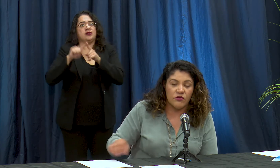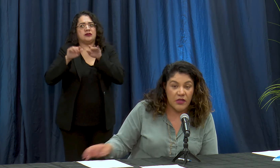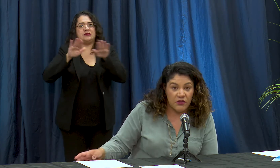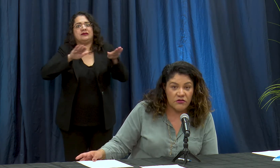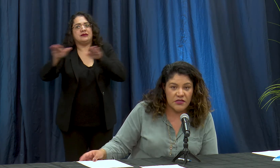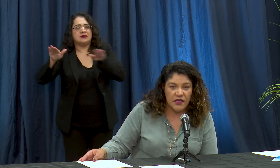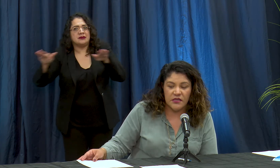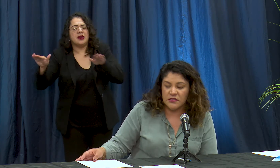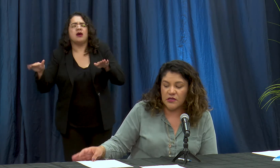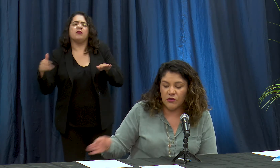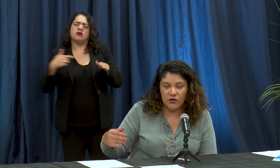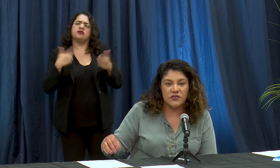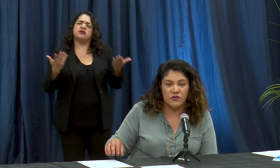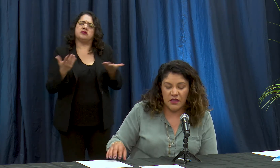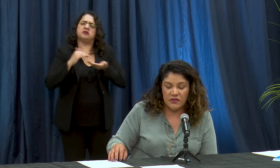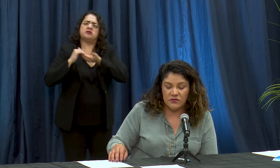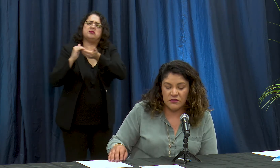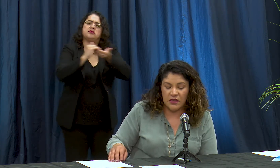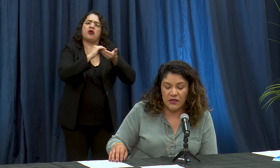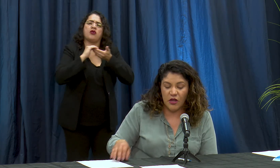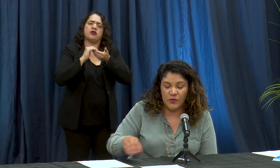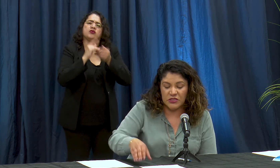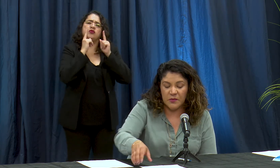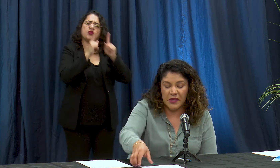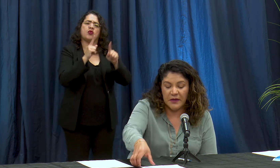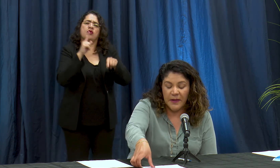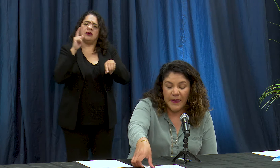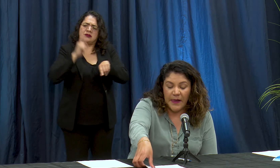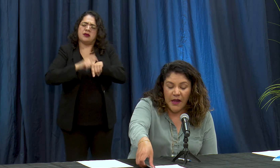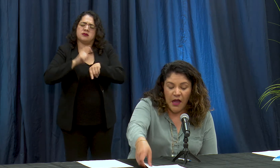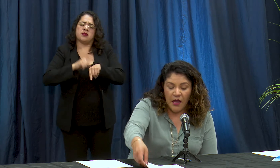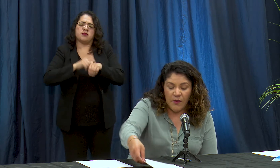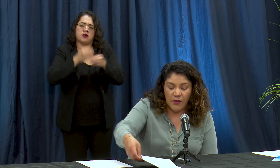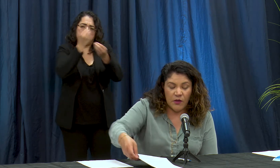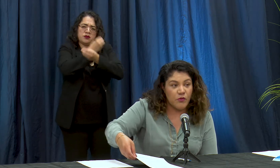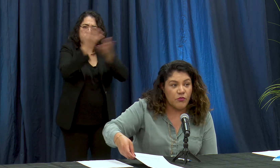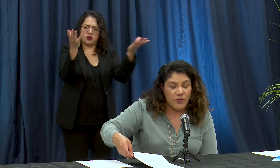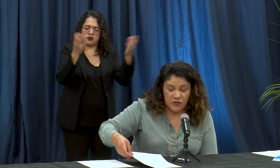condado de los ángeles yo hago la ciudad de Longueville sam bien para por momento